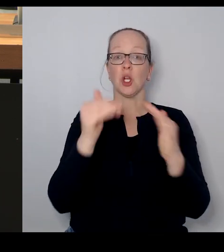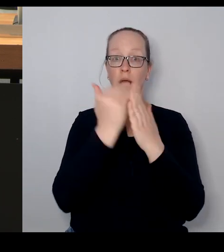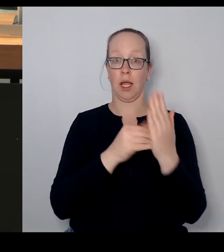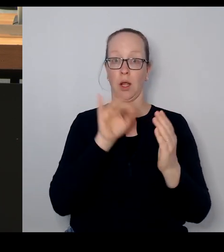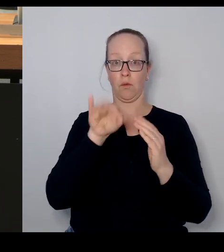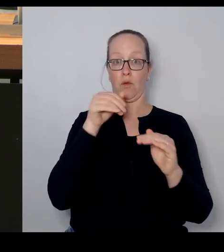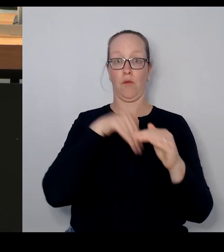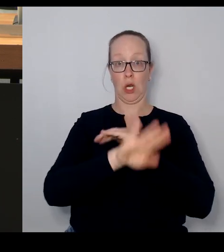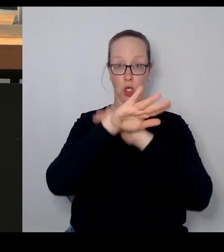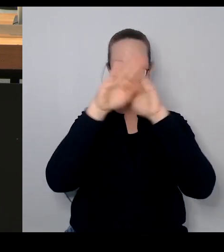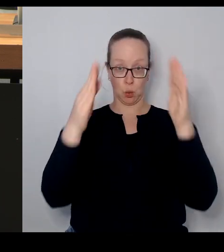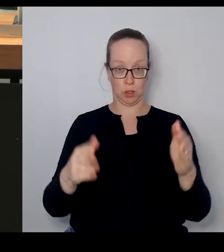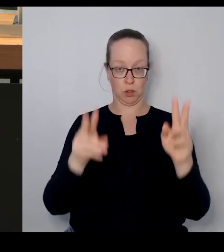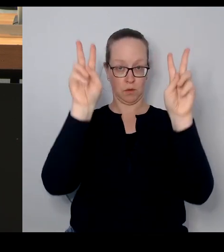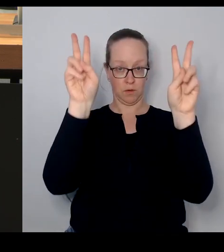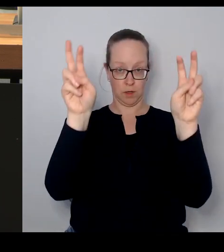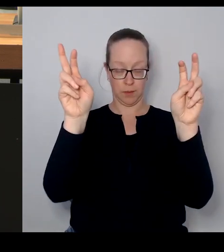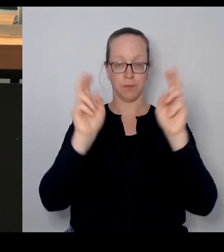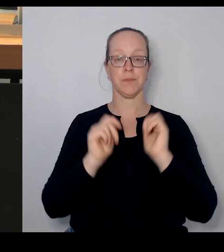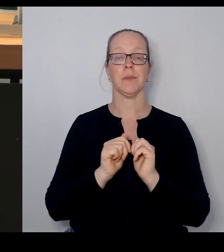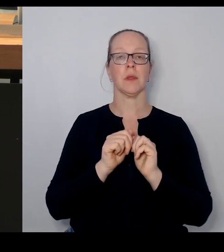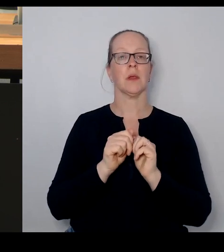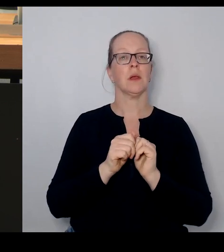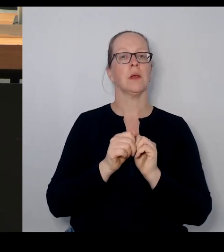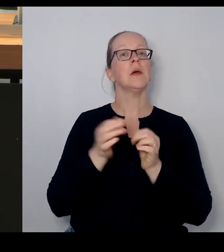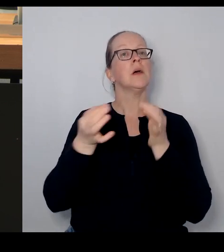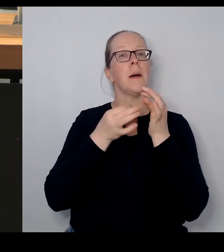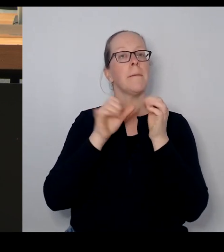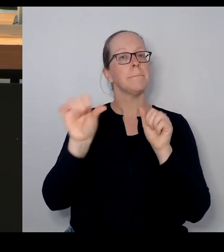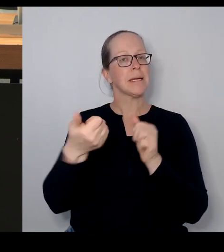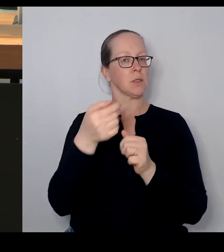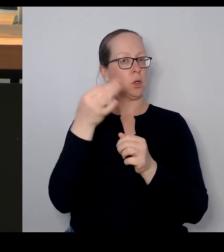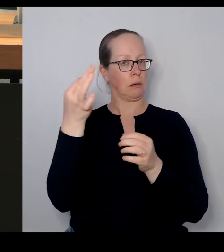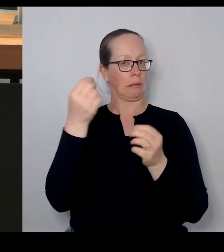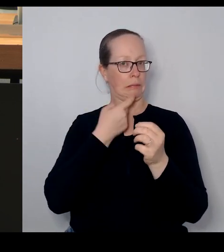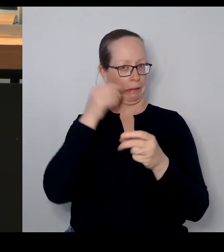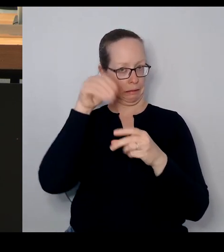Die haben aber einen Inhalt Da geht es darum, dass es Sonderregelungen dafür sind, dass